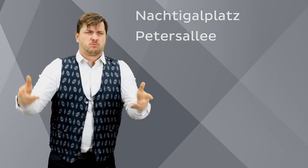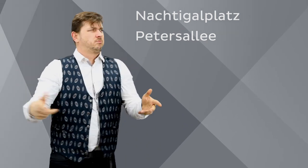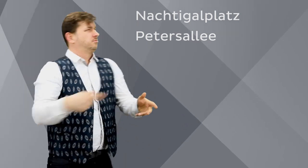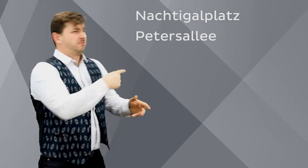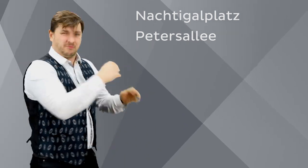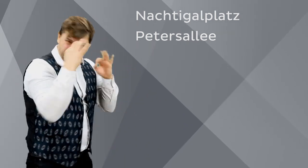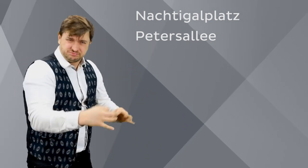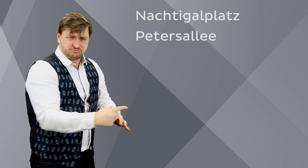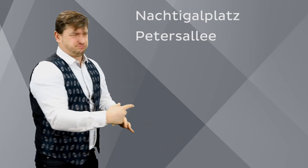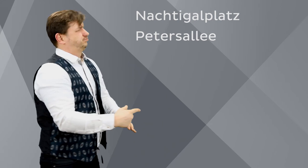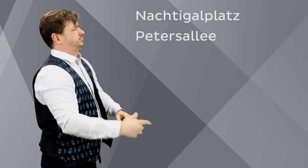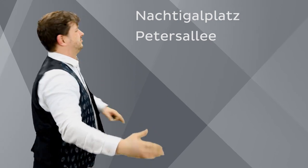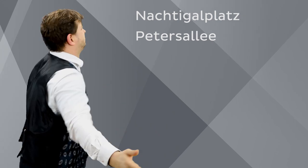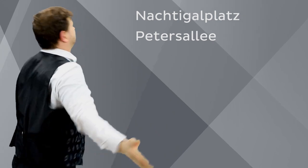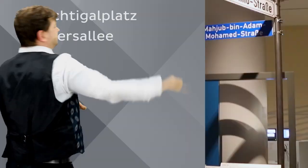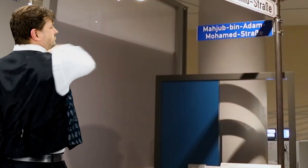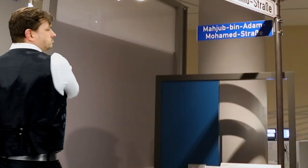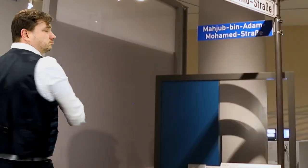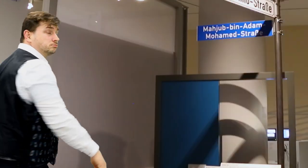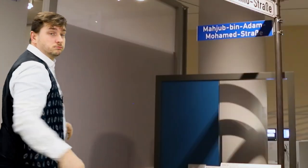Findet Ihr das gut??? Nein!? Also hinfort mit ihnen!